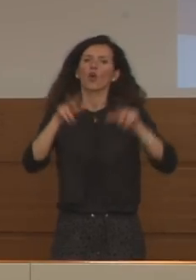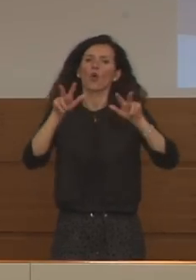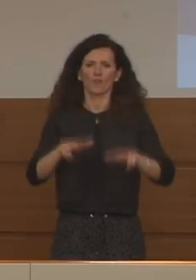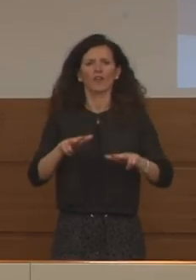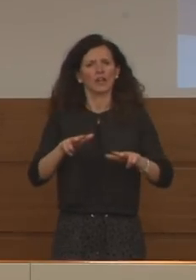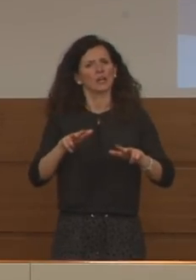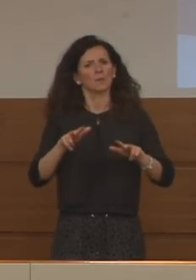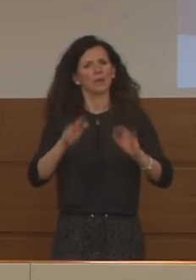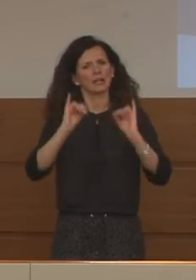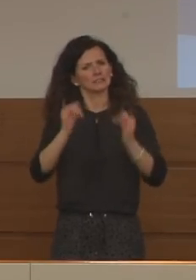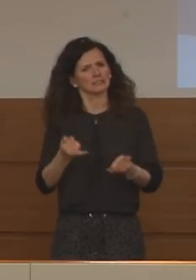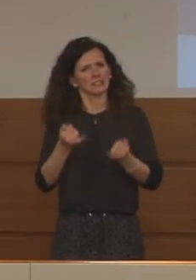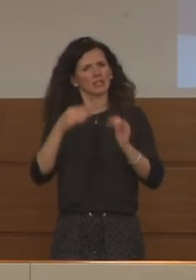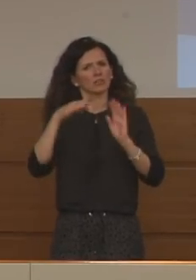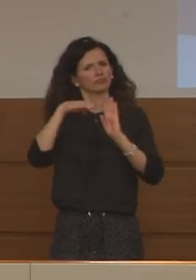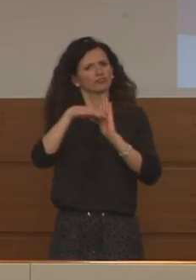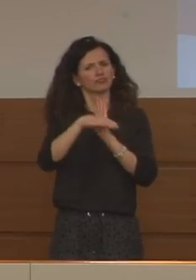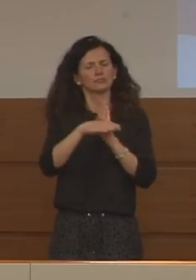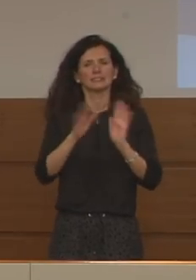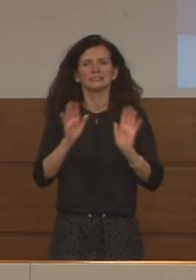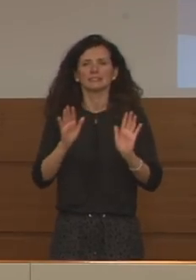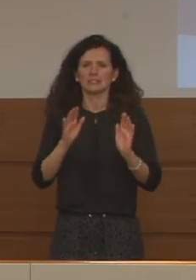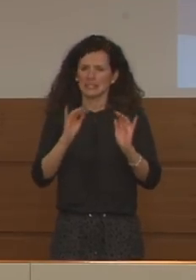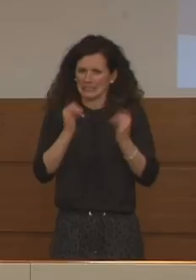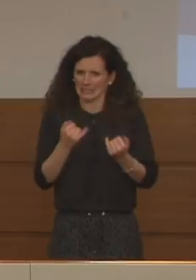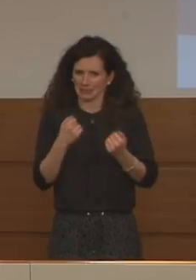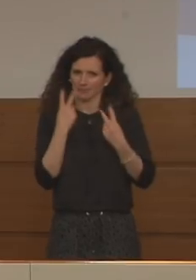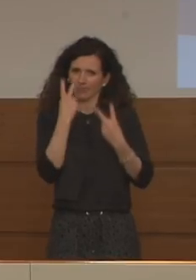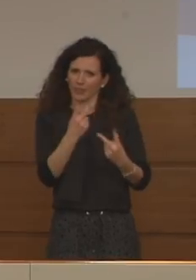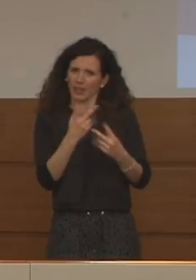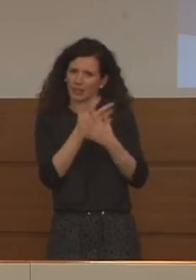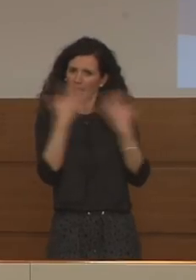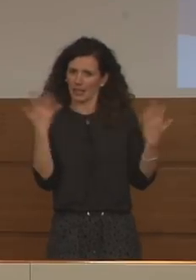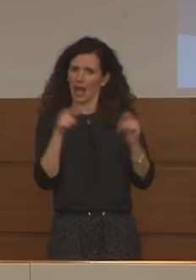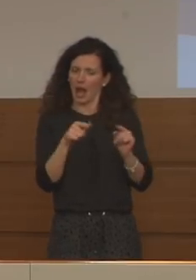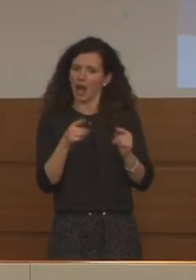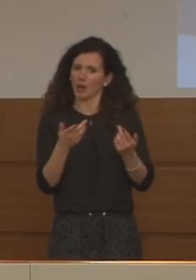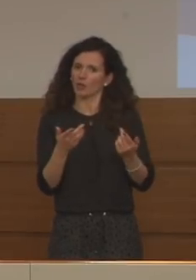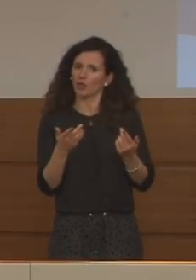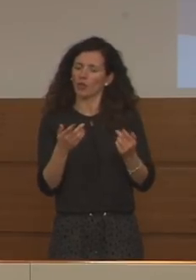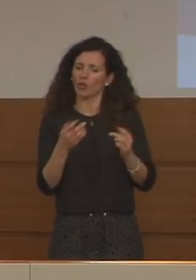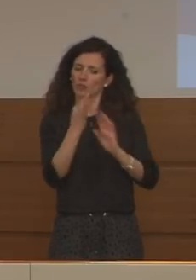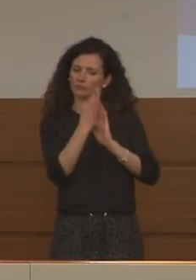che c'era. Certamente possiamo prendere atto di un fatto: che queste misure che,